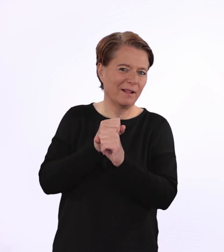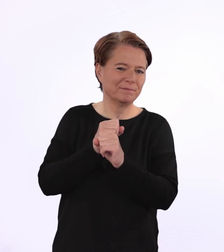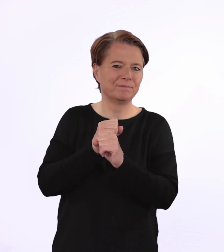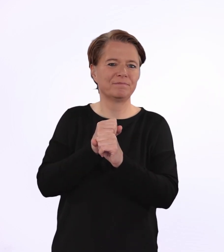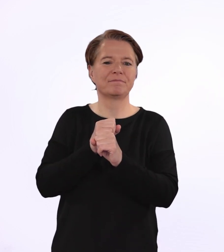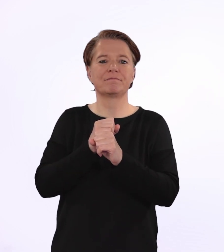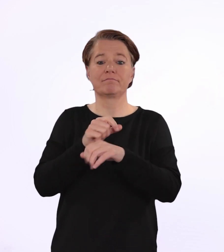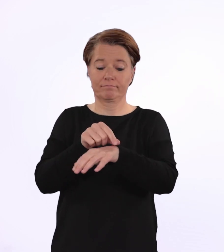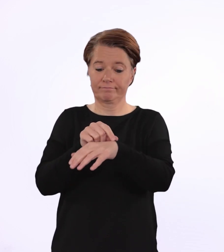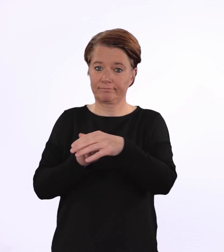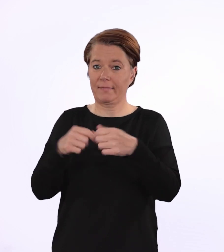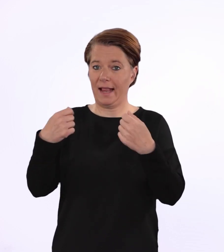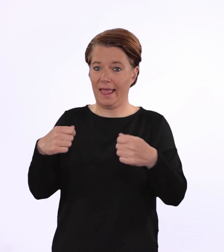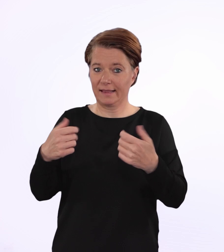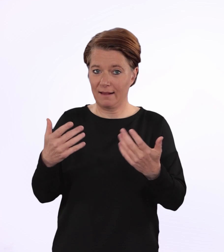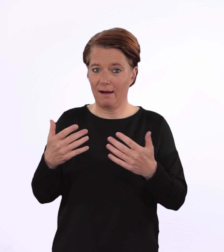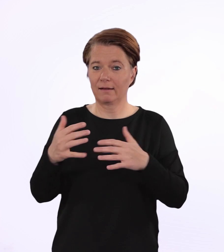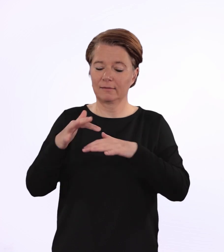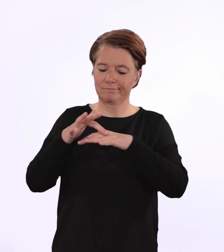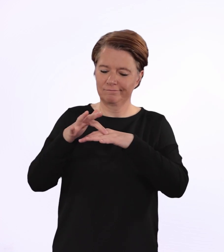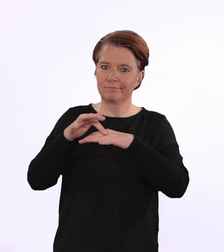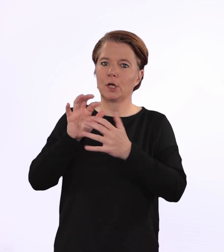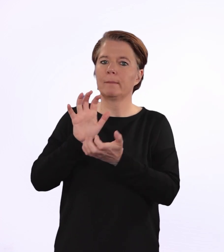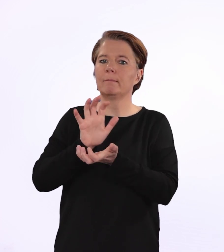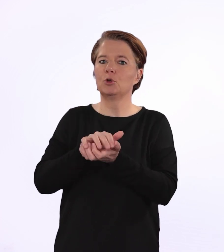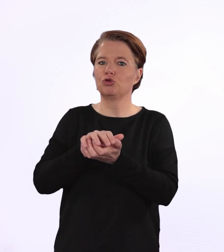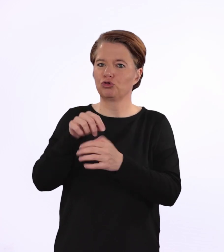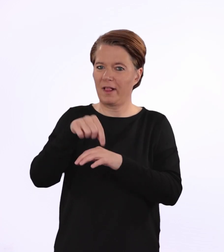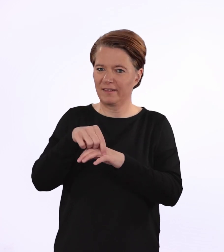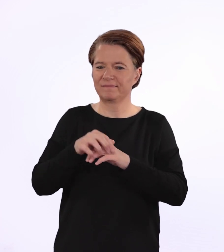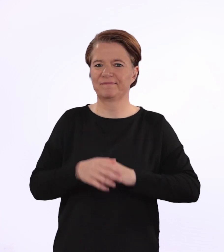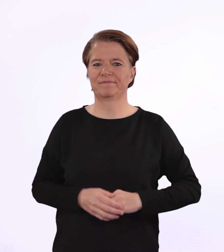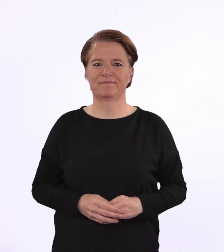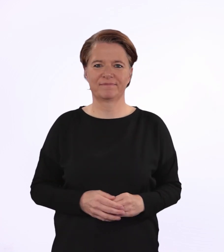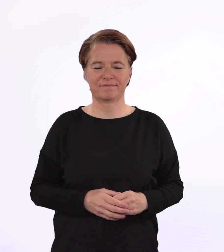und ein Armband aus Leder und einen Ring mit einer Muschel drin.